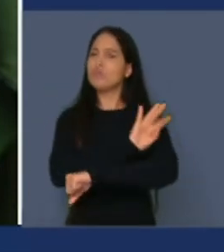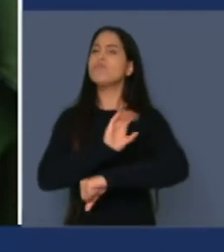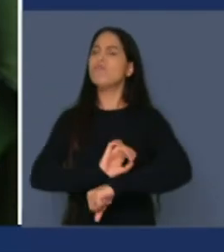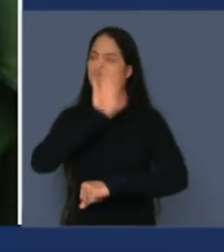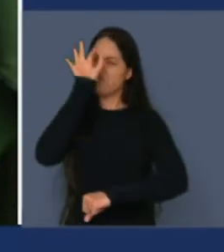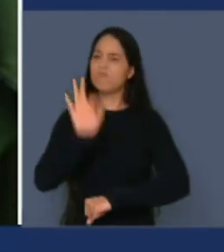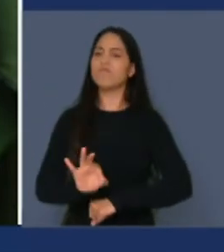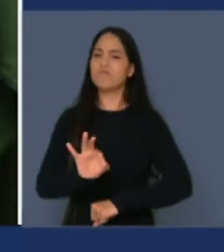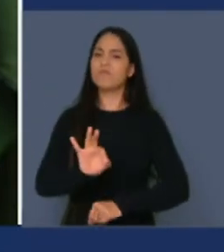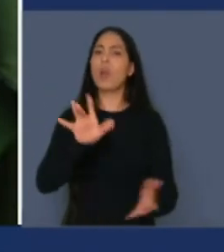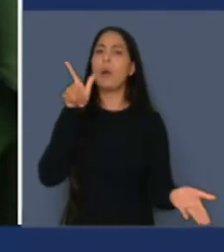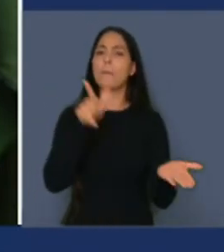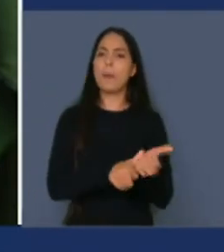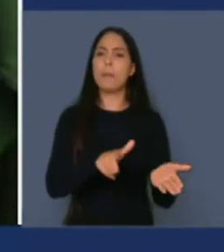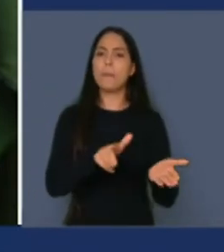QUE O VOTO IMPRESSO, SE FOSSE